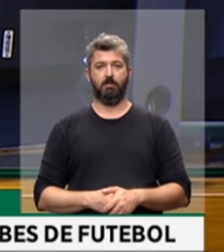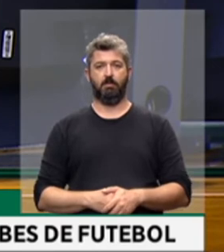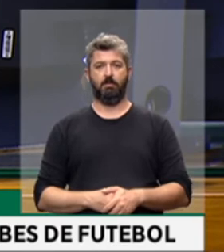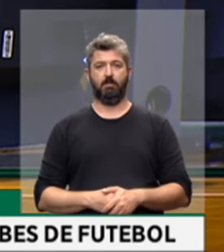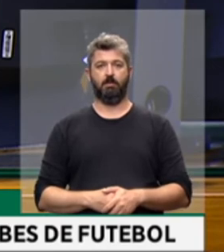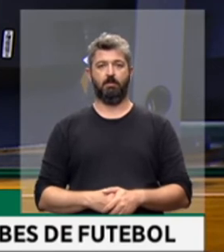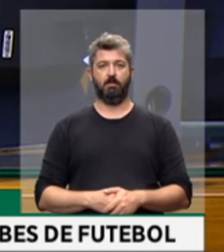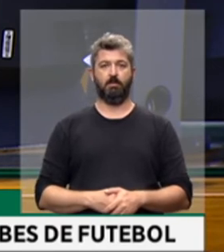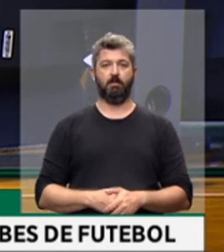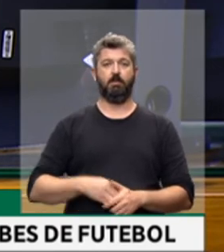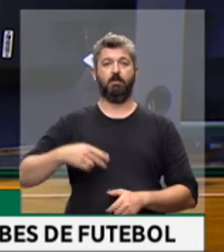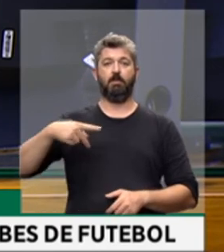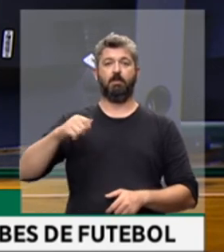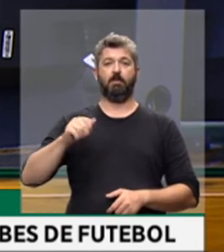COMO VOTA O PCDOB? COMO VOTA O